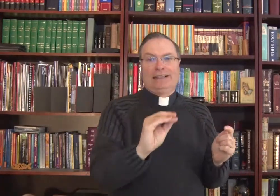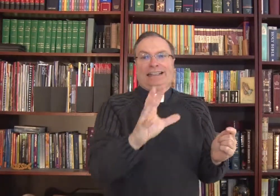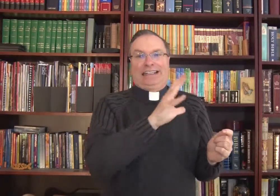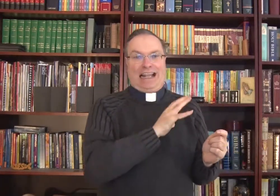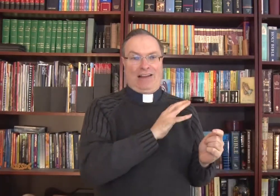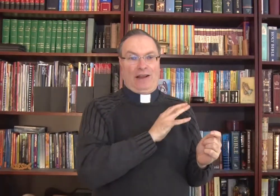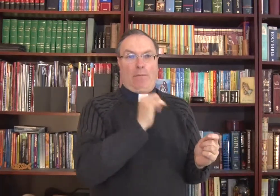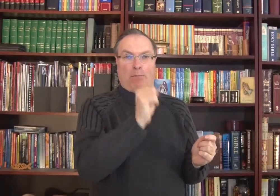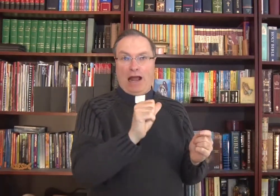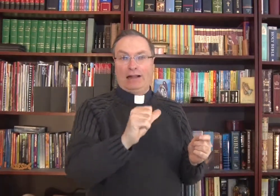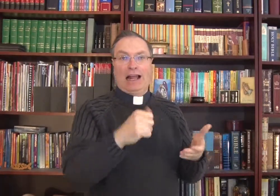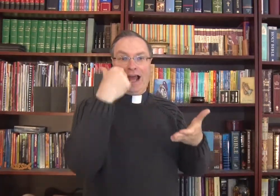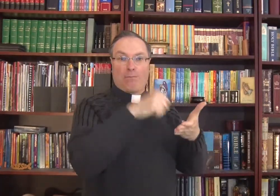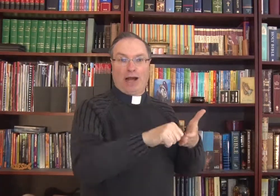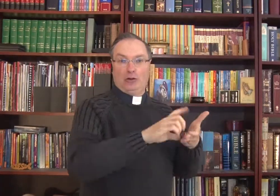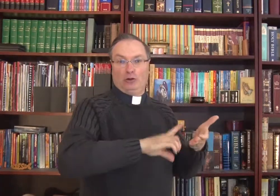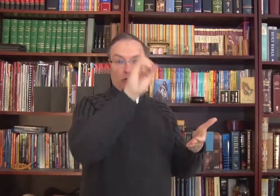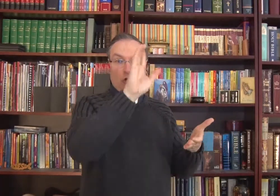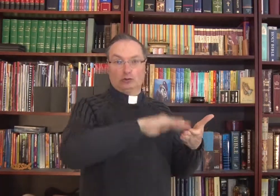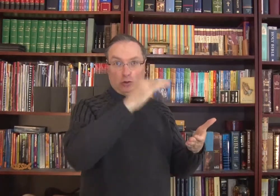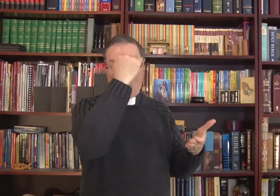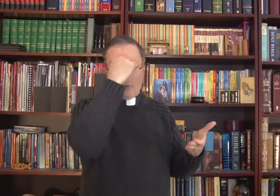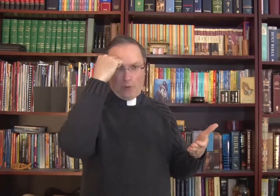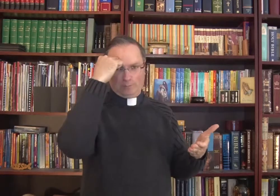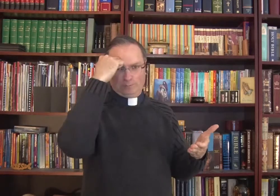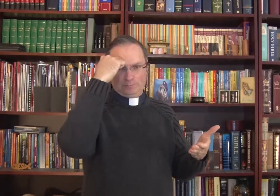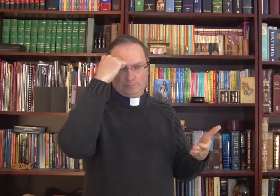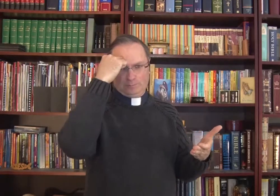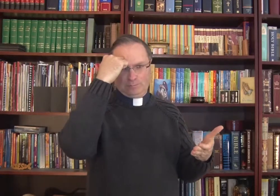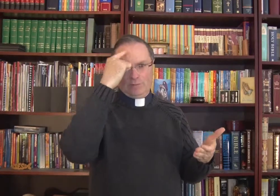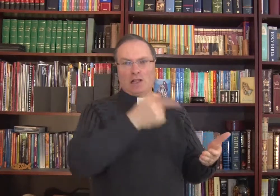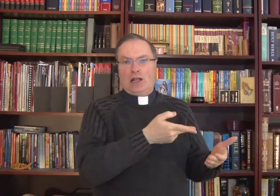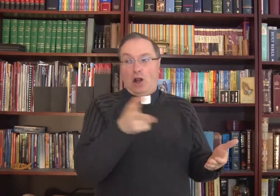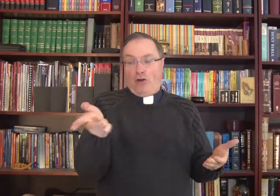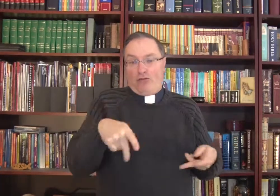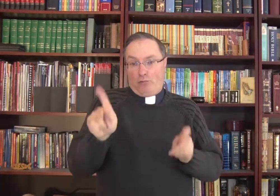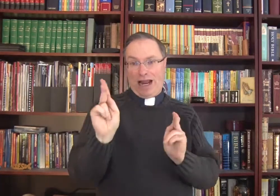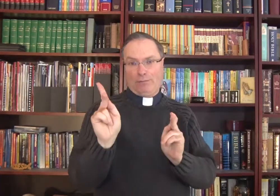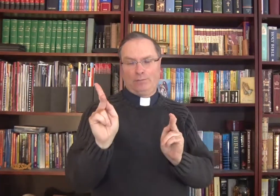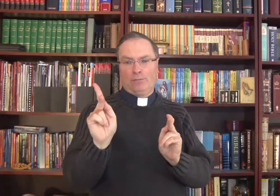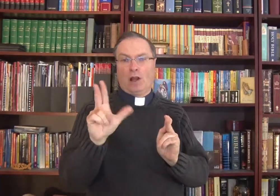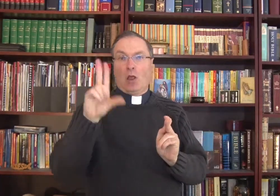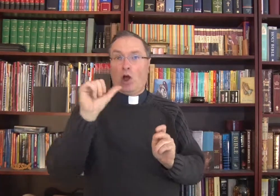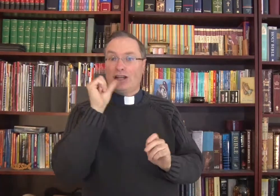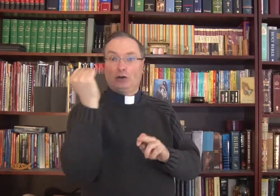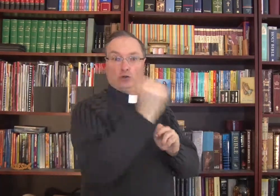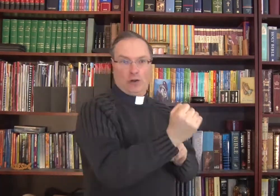qui n'avaient pas l'empreinte de Dieu sur le front. Il leur fut permis, non de les tuer,